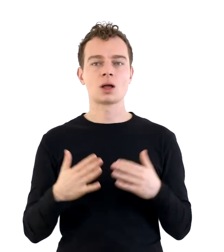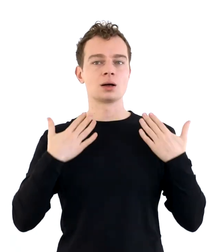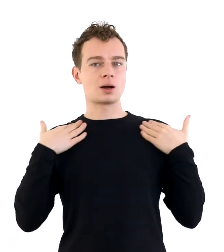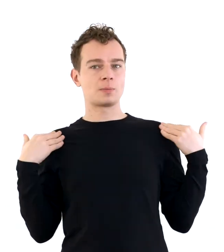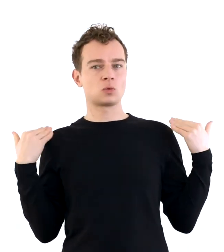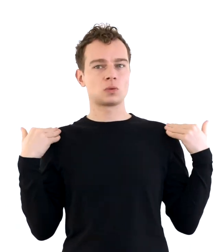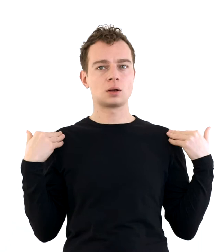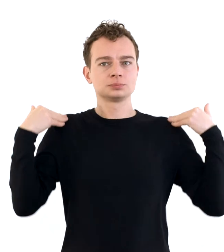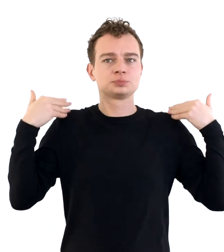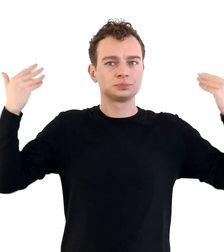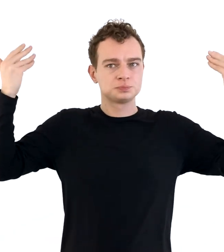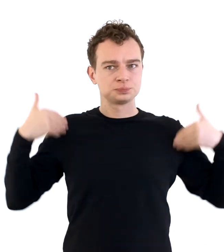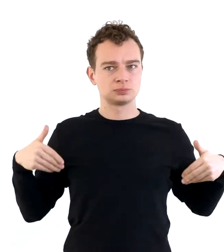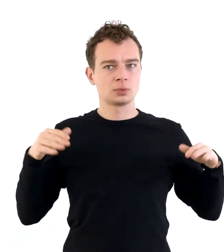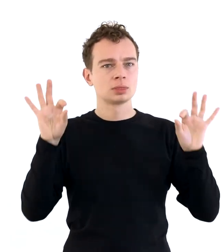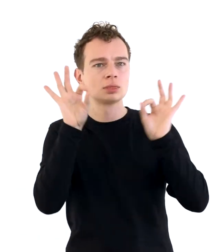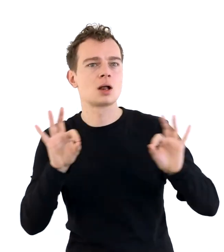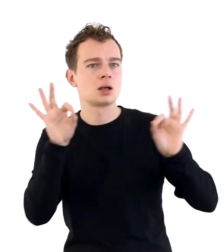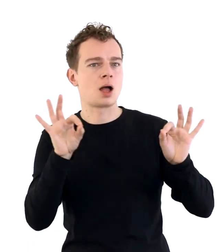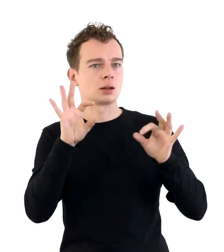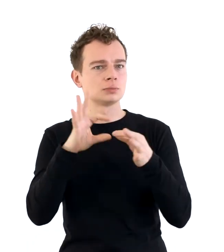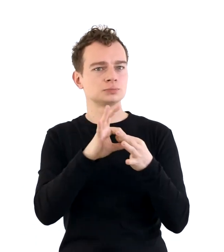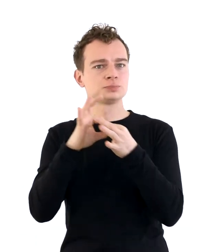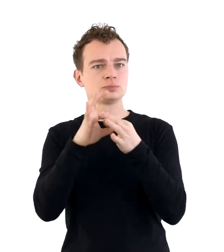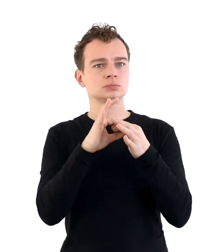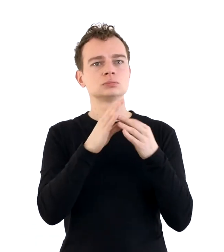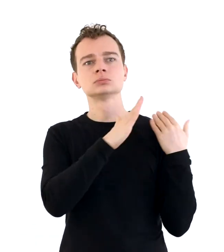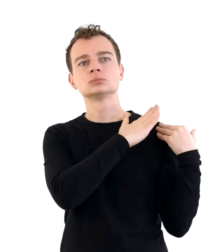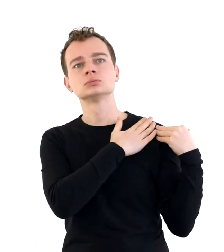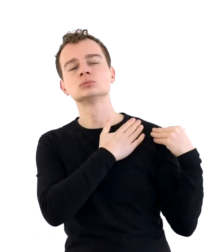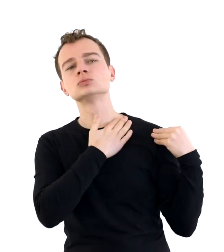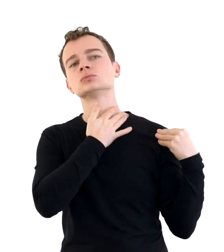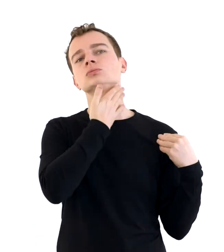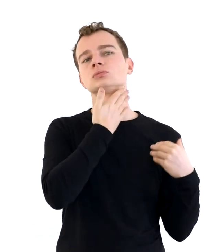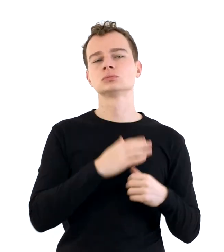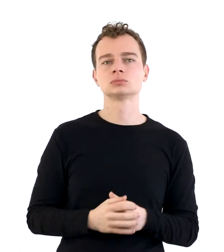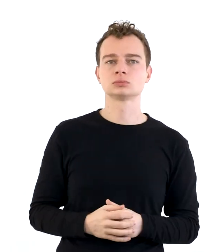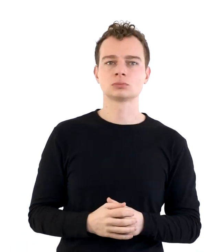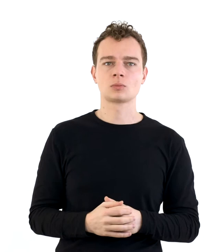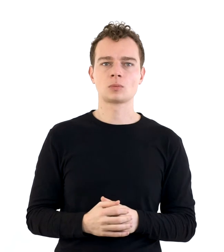Wysokie ramiona po bokach są przycięte, w sposób delikatny łączą się z liniami szyi.